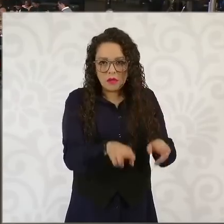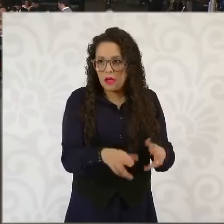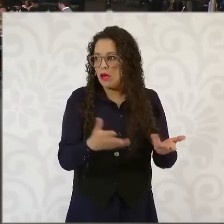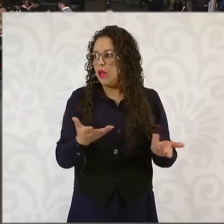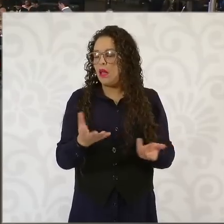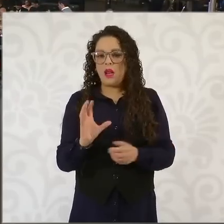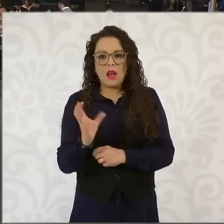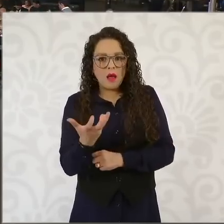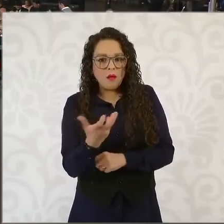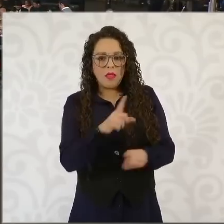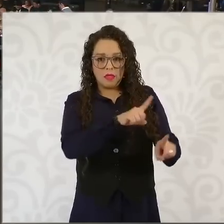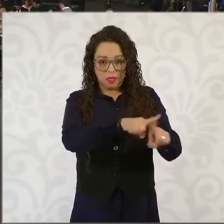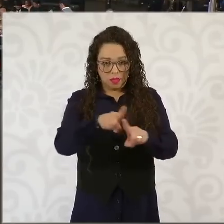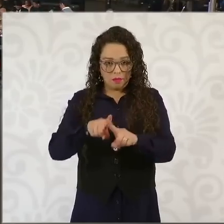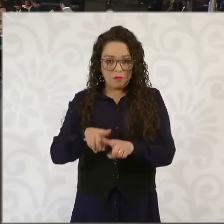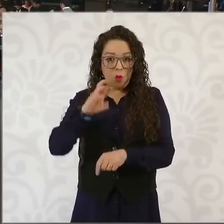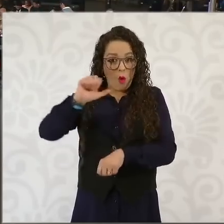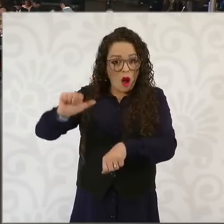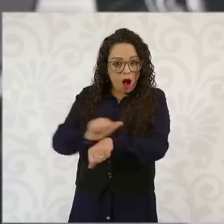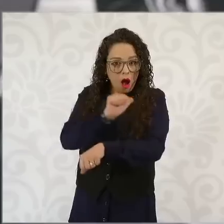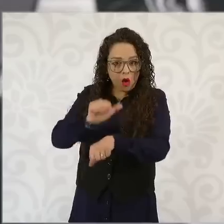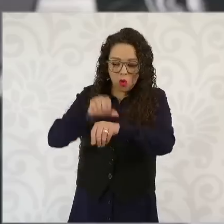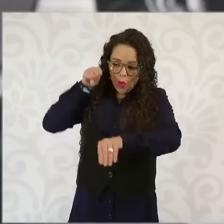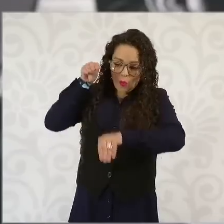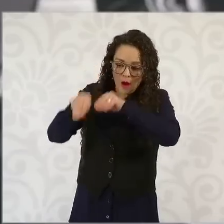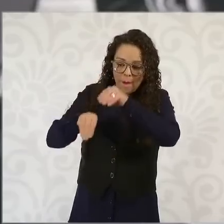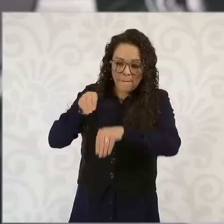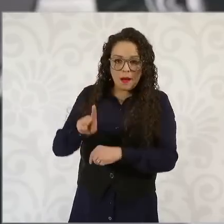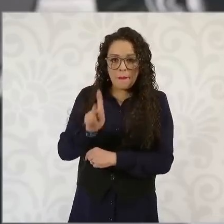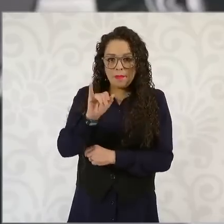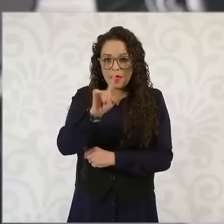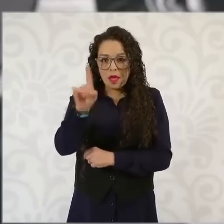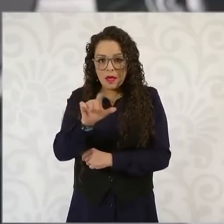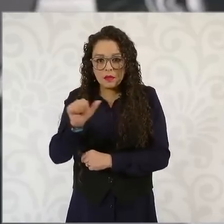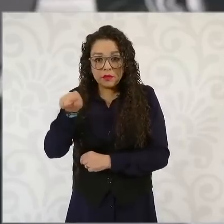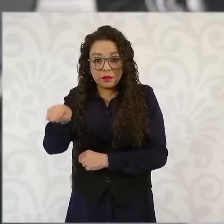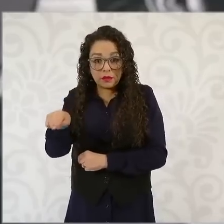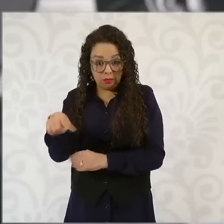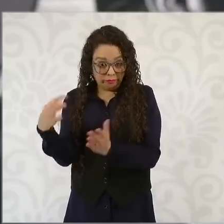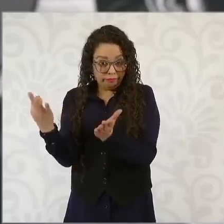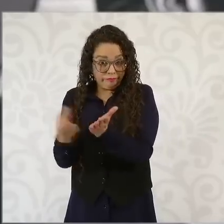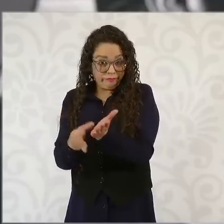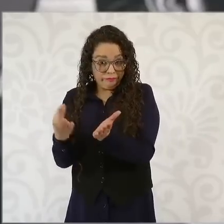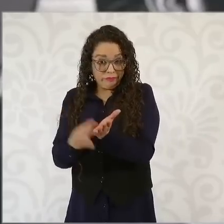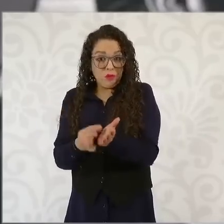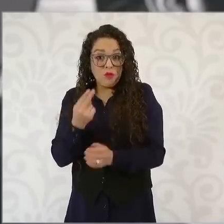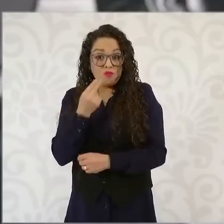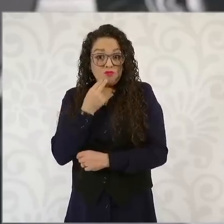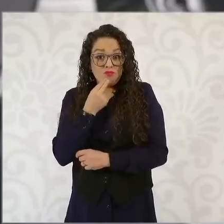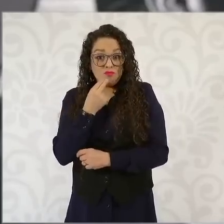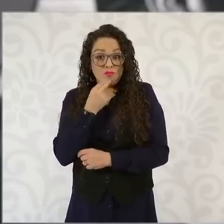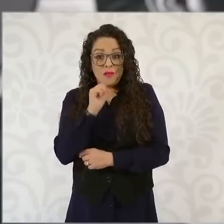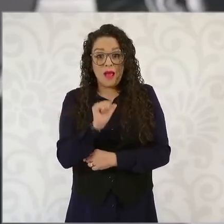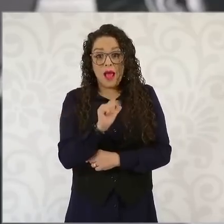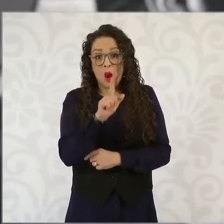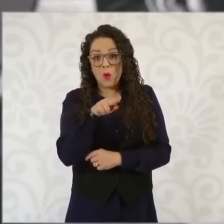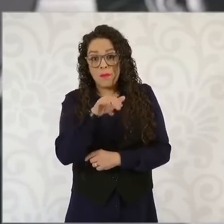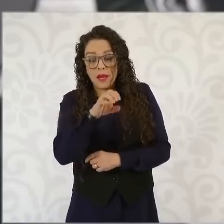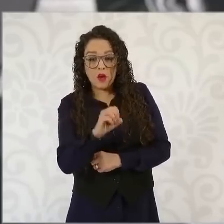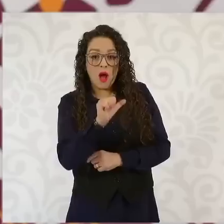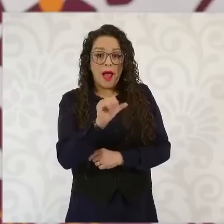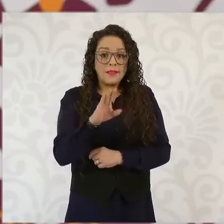Automotriz Pues un largo listado todo lo que utilizamos de acero y aluminio al subirlo 25%